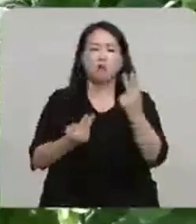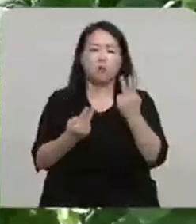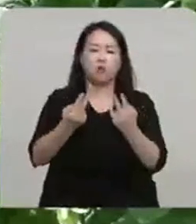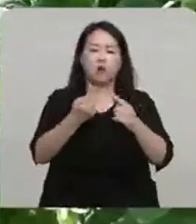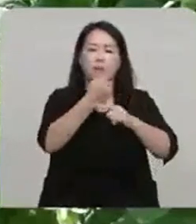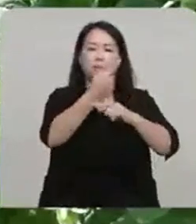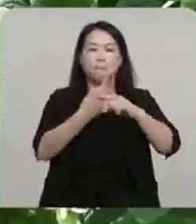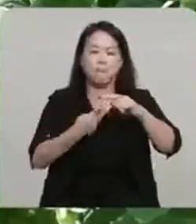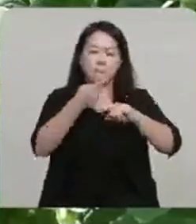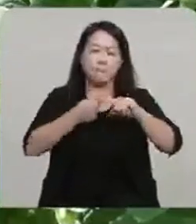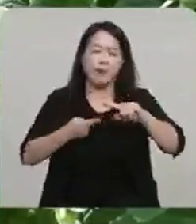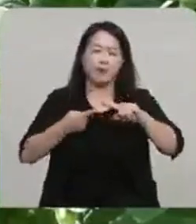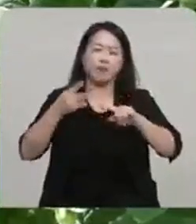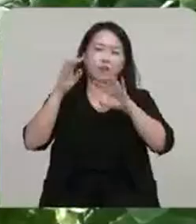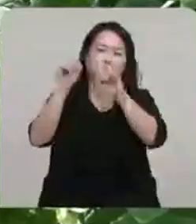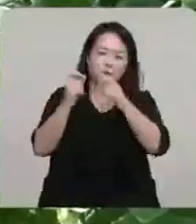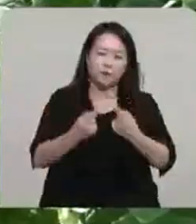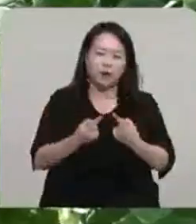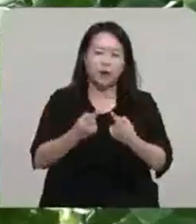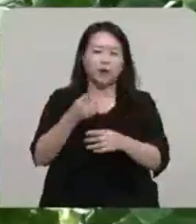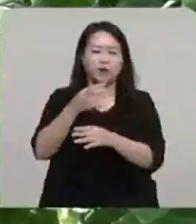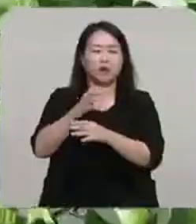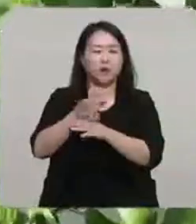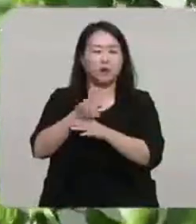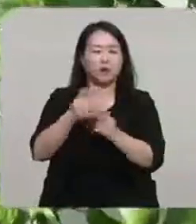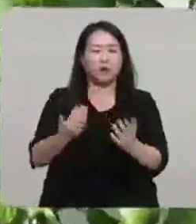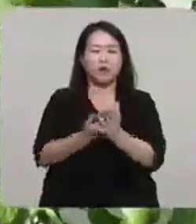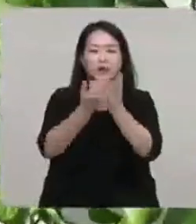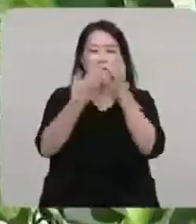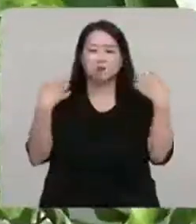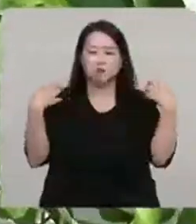농촌진흥청은 문제가 된 토마토 를 제외한 모든 품종은 문제가 없는